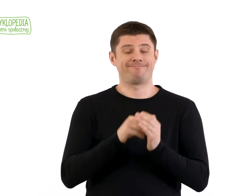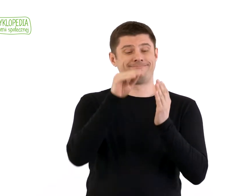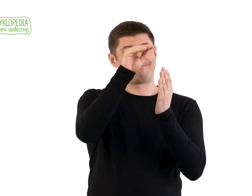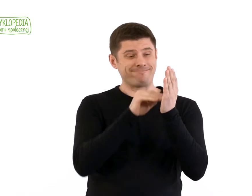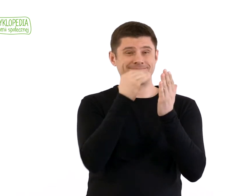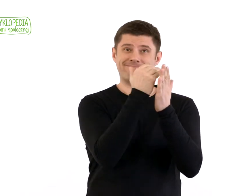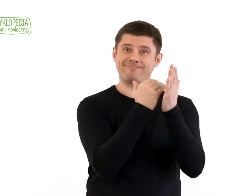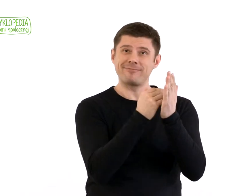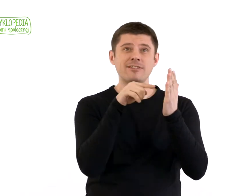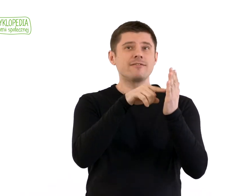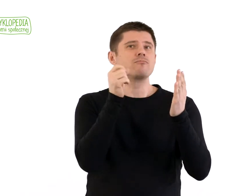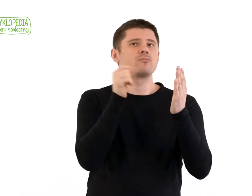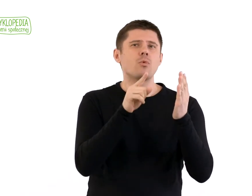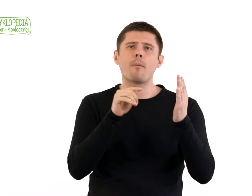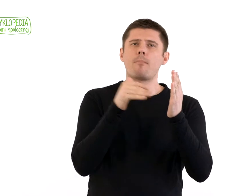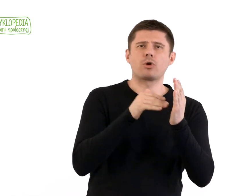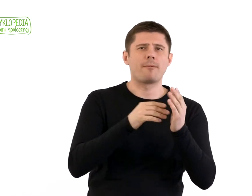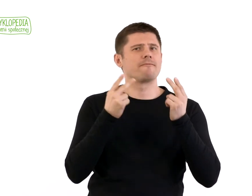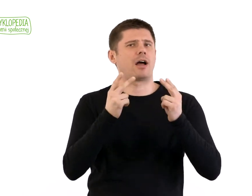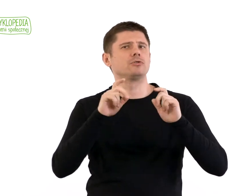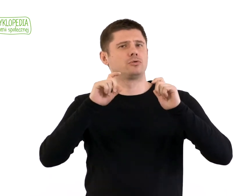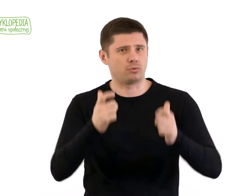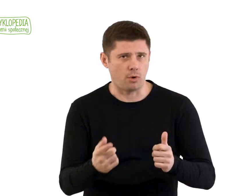Musi zawierać niezbędne elementy, którymi są: